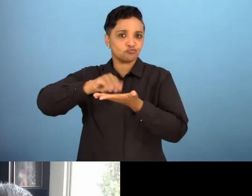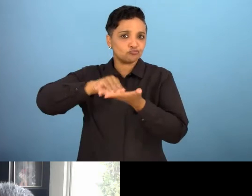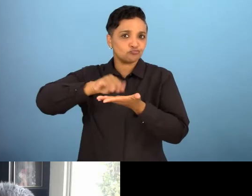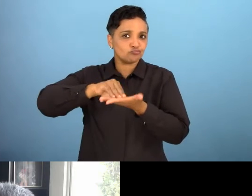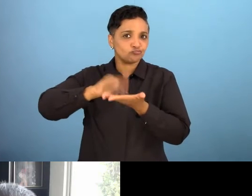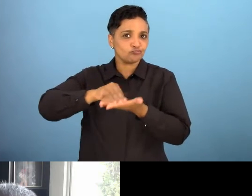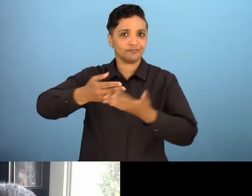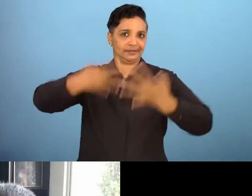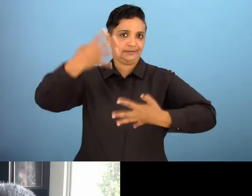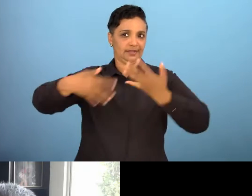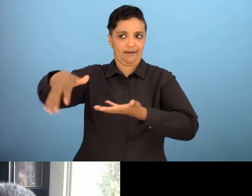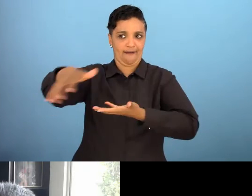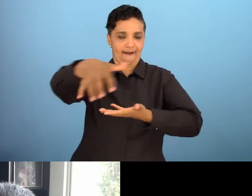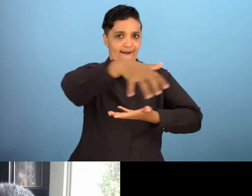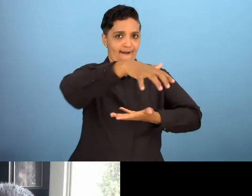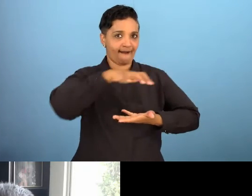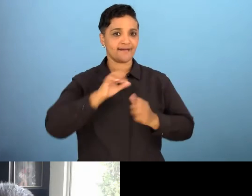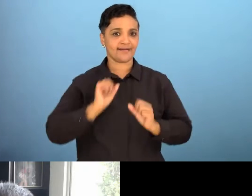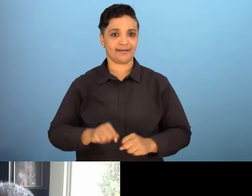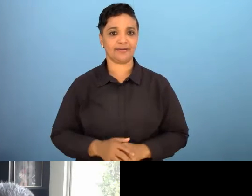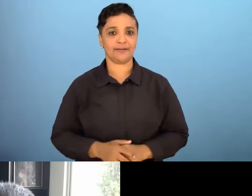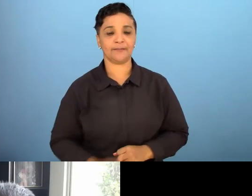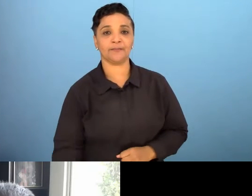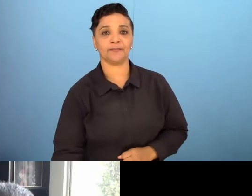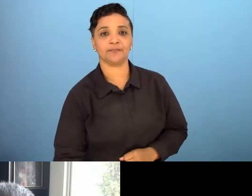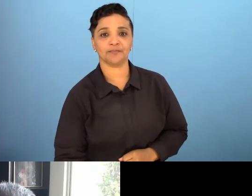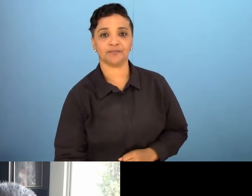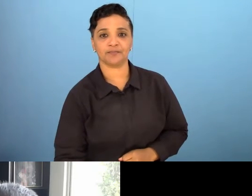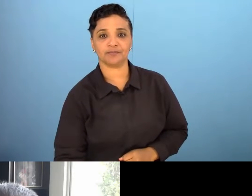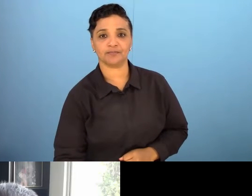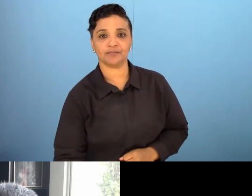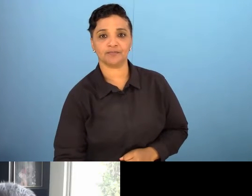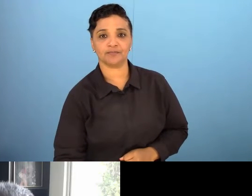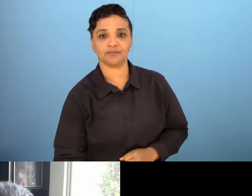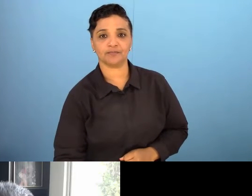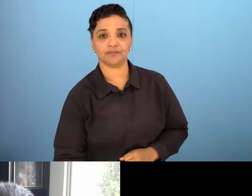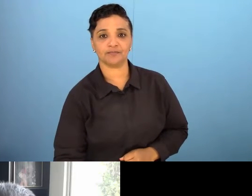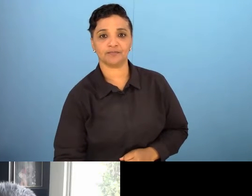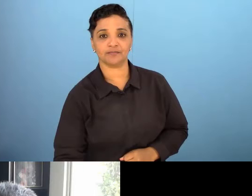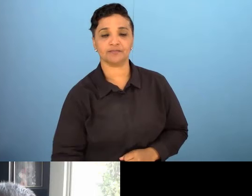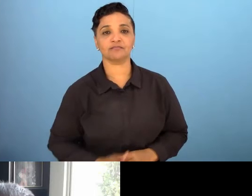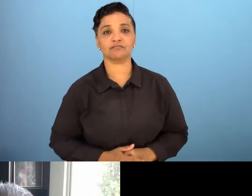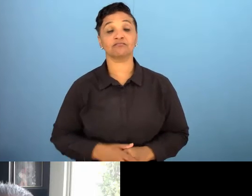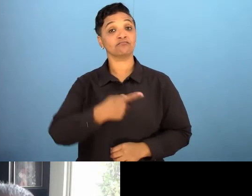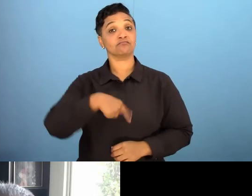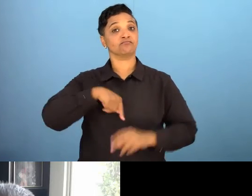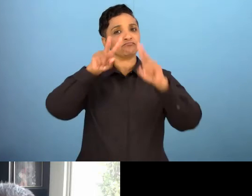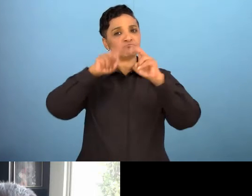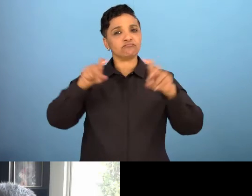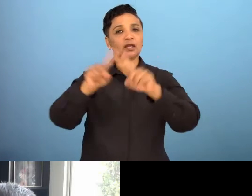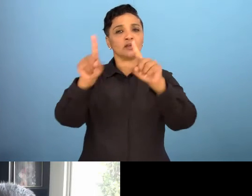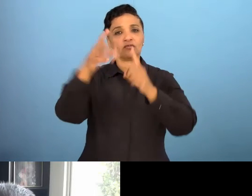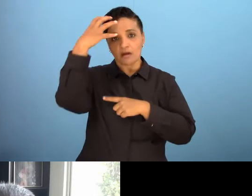utilizaron llamadas telefónicas y formularios web para recopilar los datos.